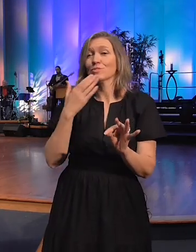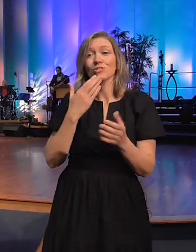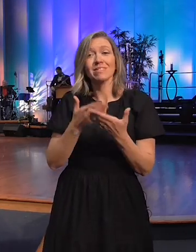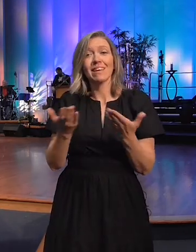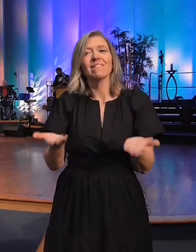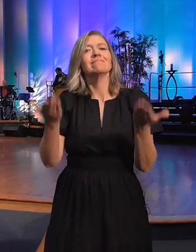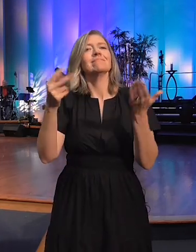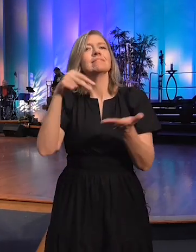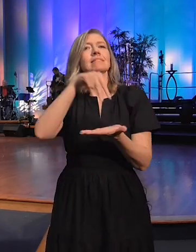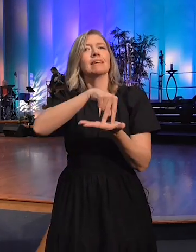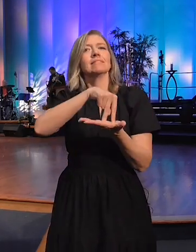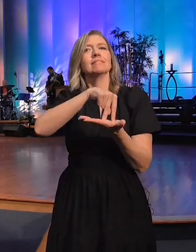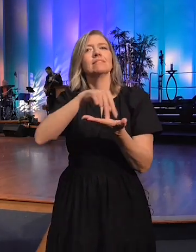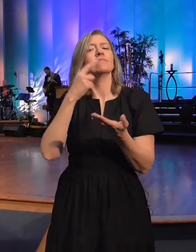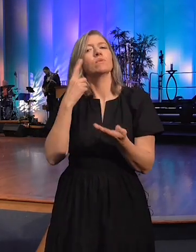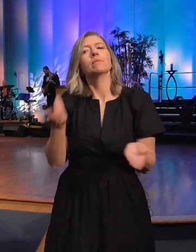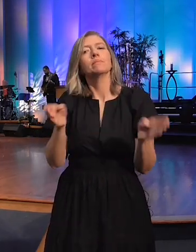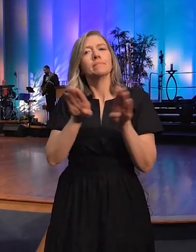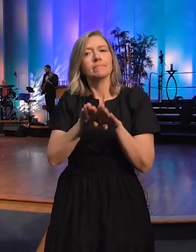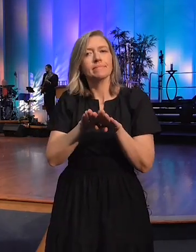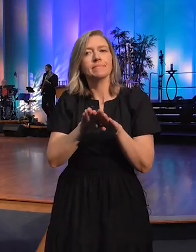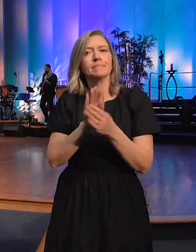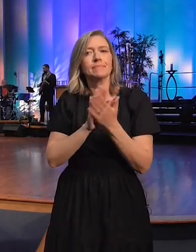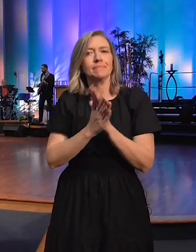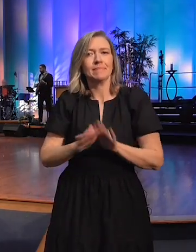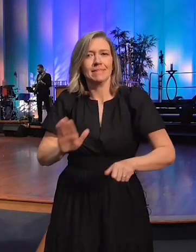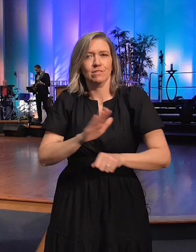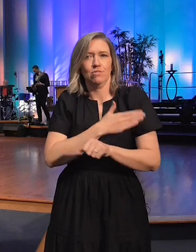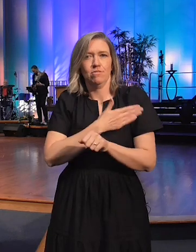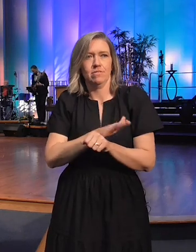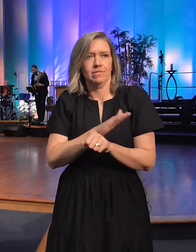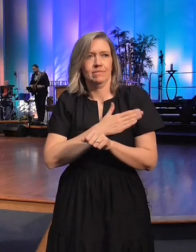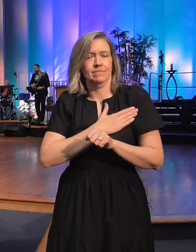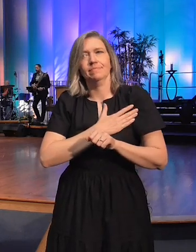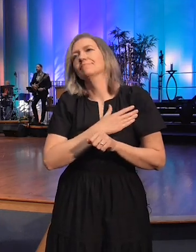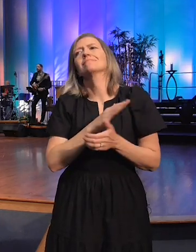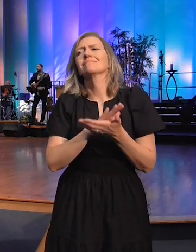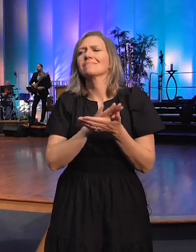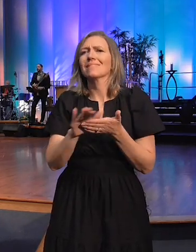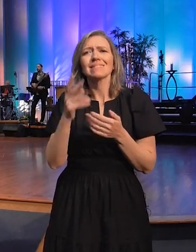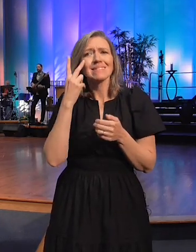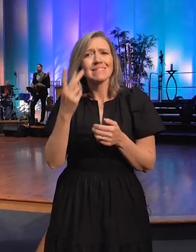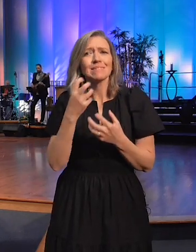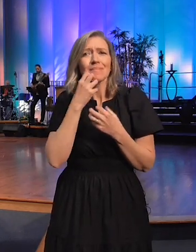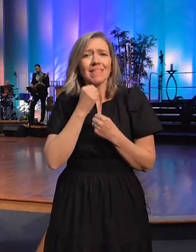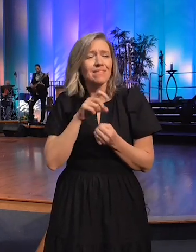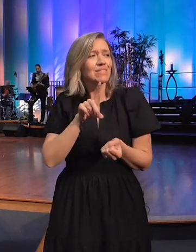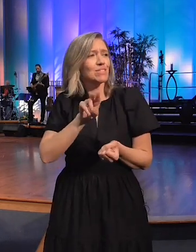la bendición y la canción de paz, es genial ver a la querida Dra. Patty. por aquí y